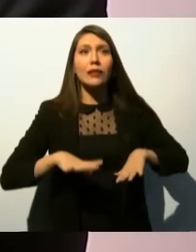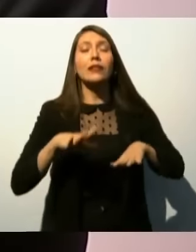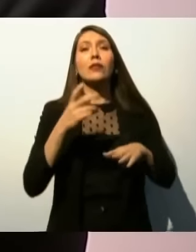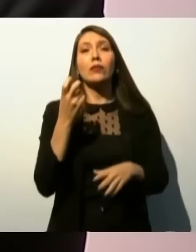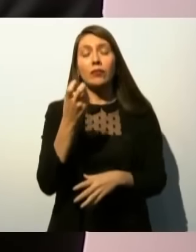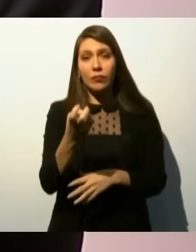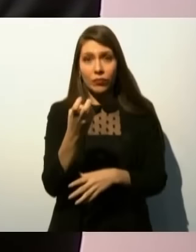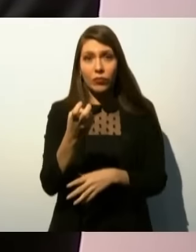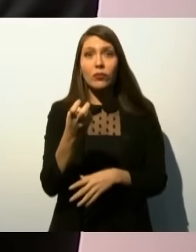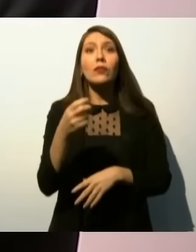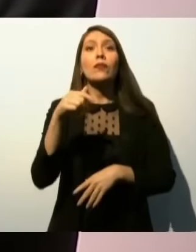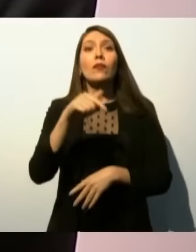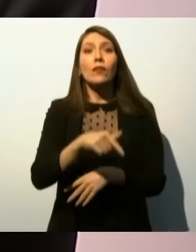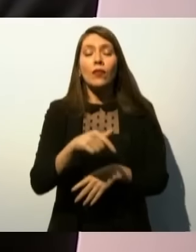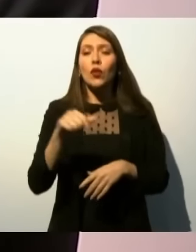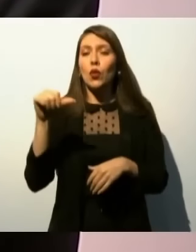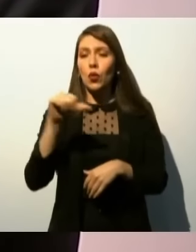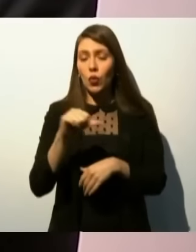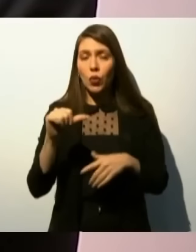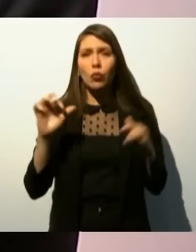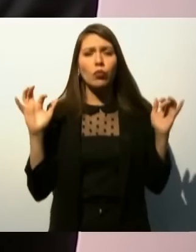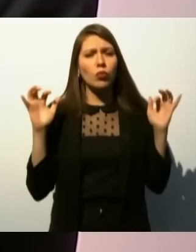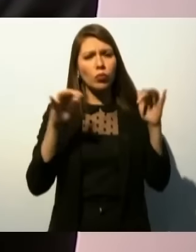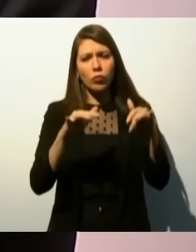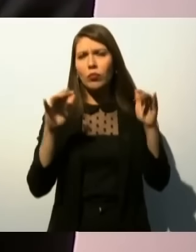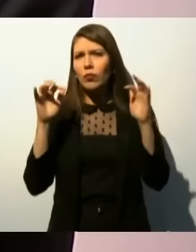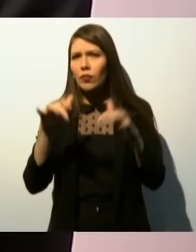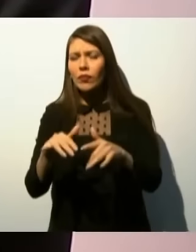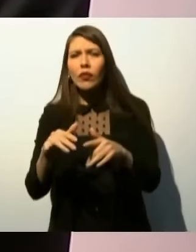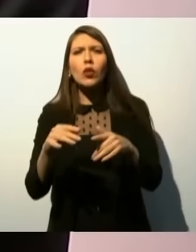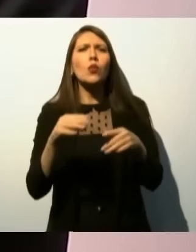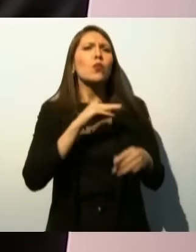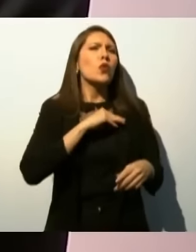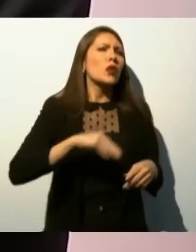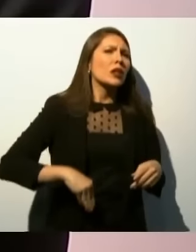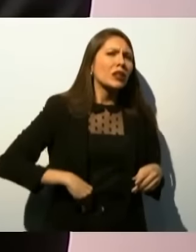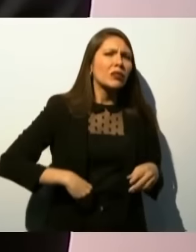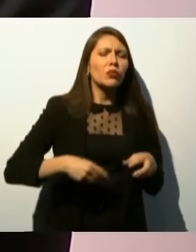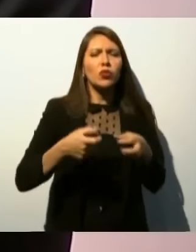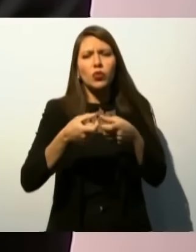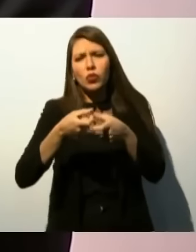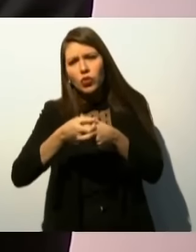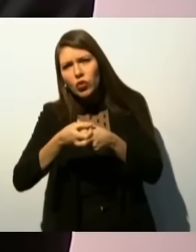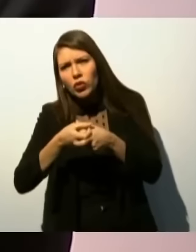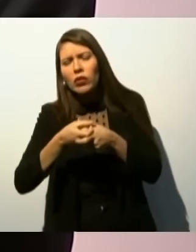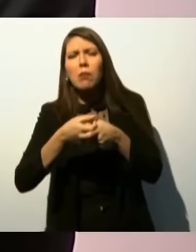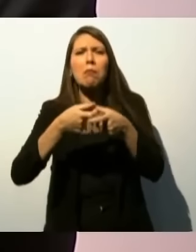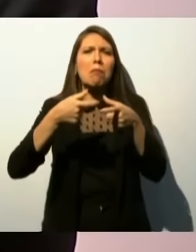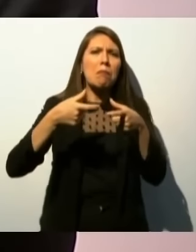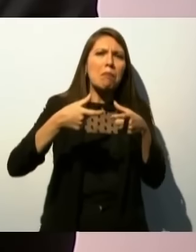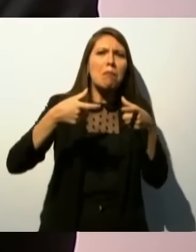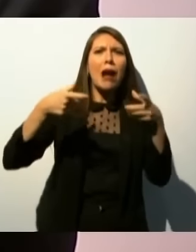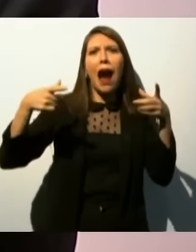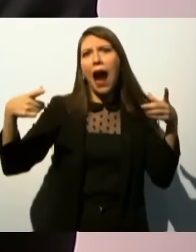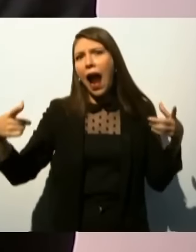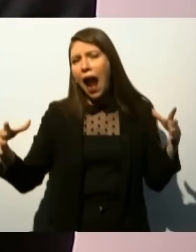aquí se encuentran reunidos municipios pequeños medianos y grandes municipios urbanos Rurales